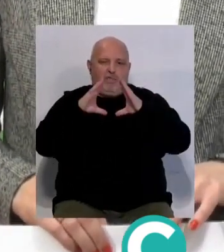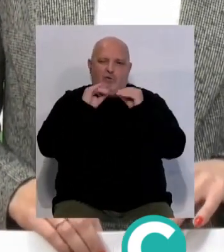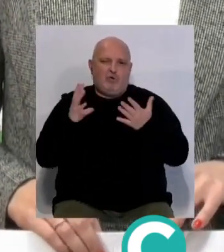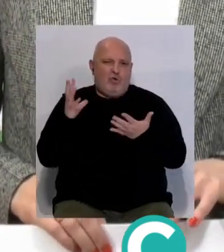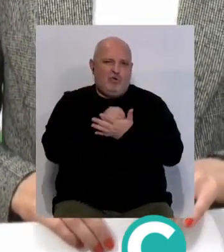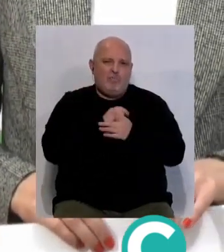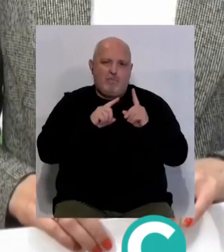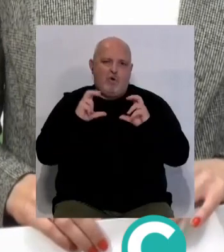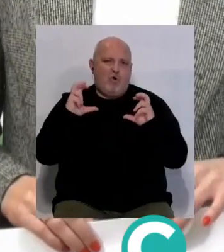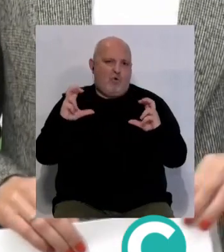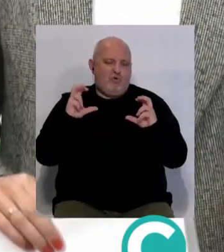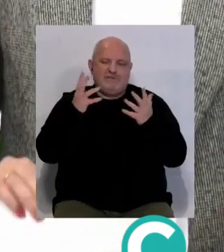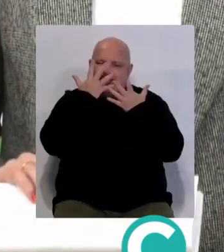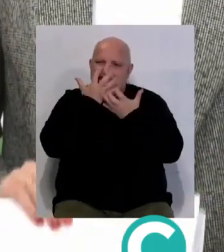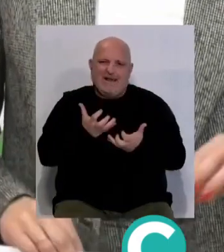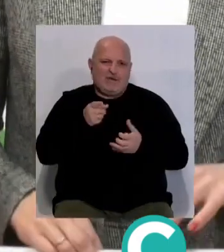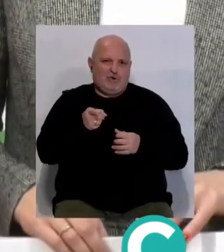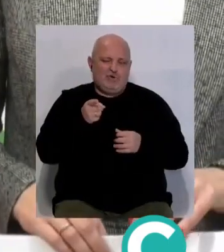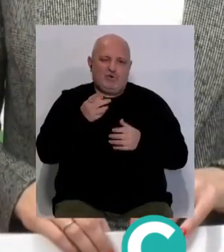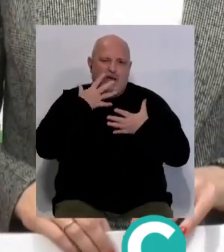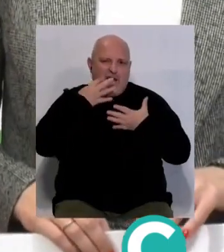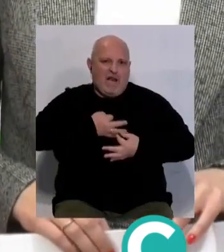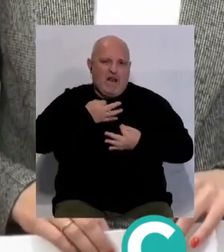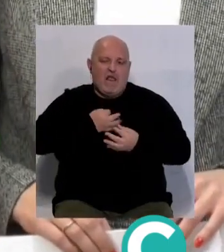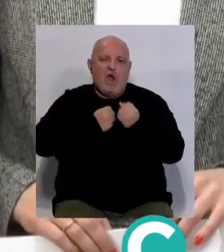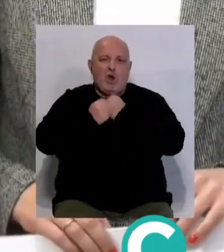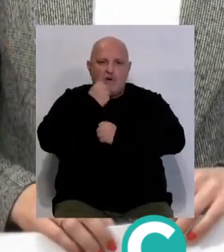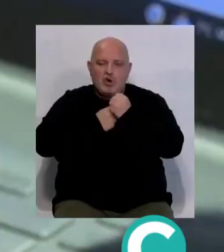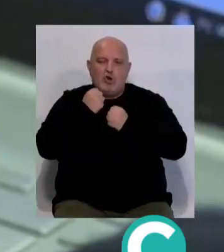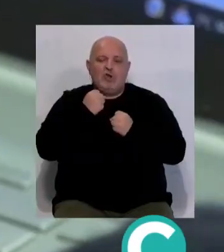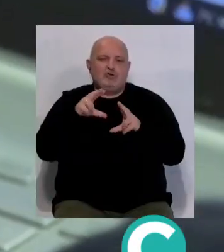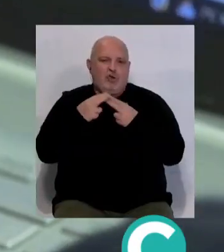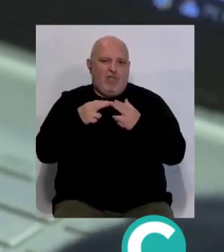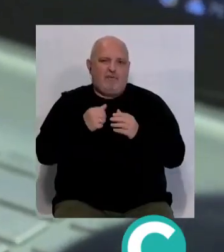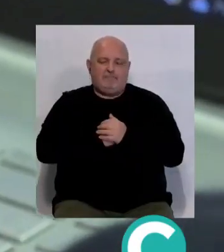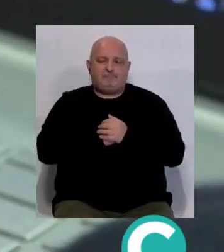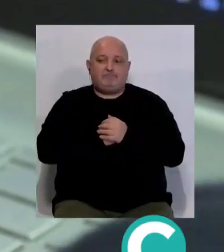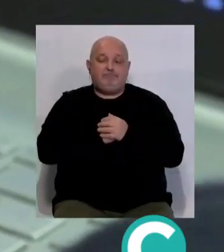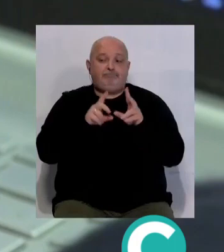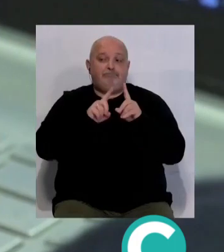teníamos un problema serio y real económico y social un problema como este la ciudadanía los